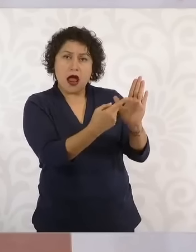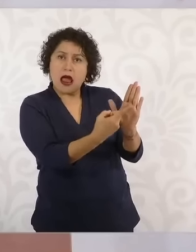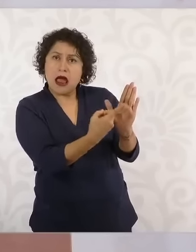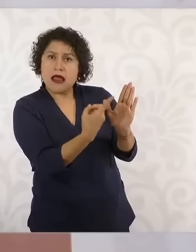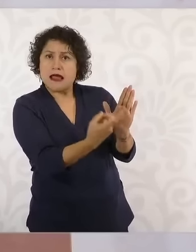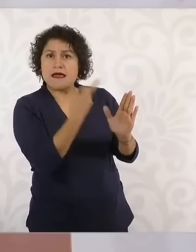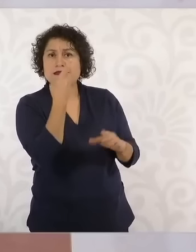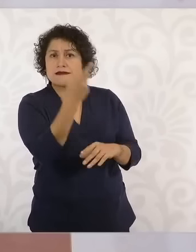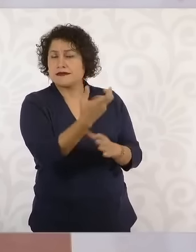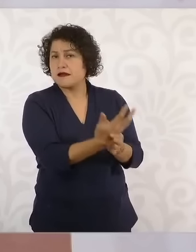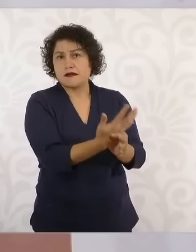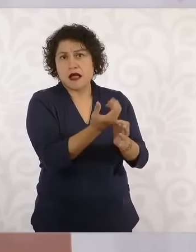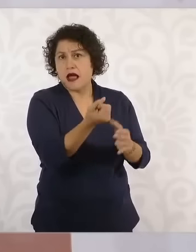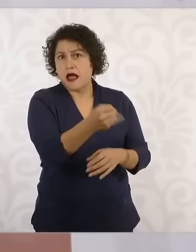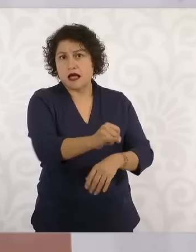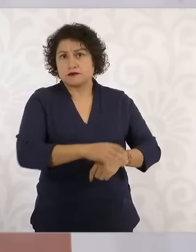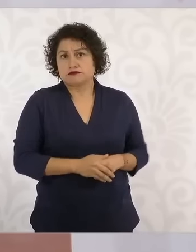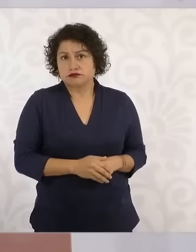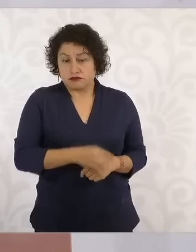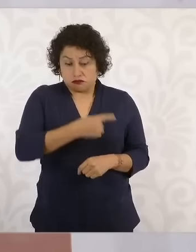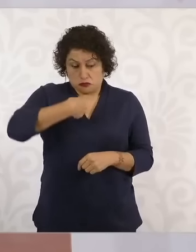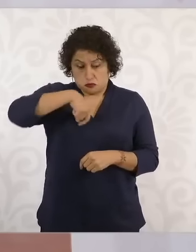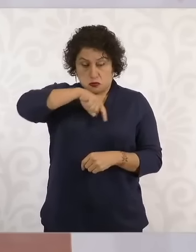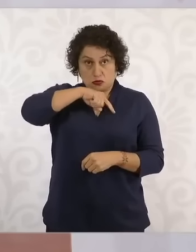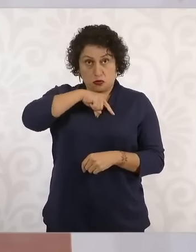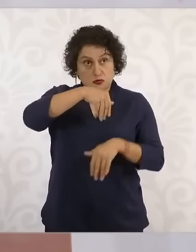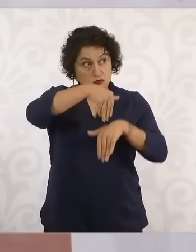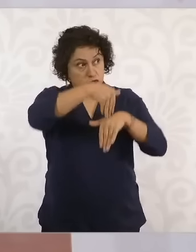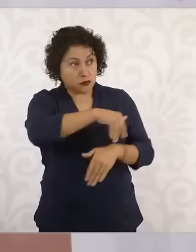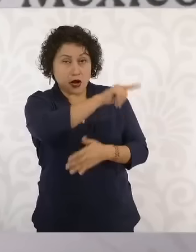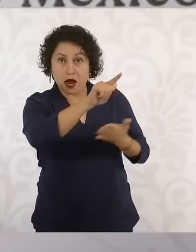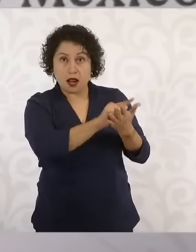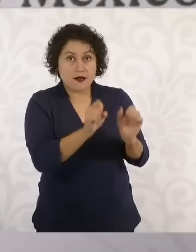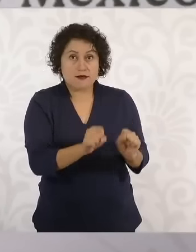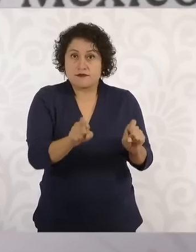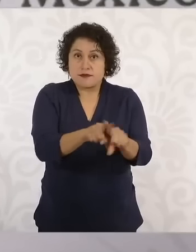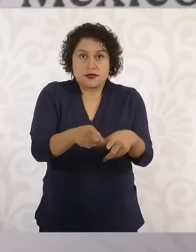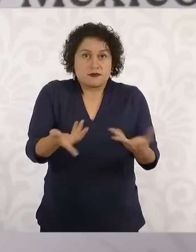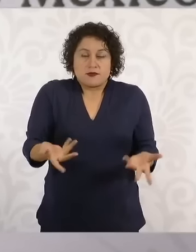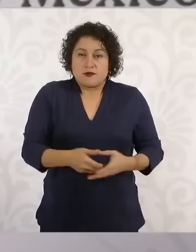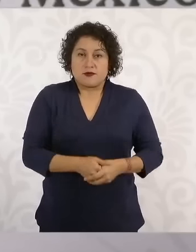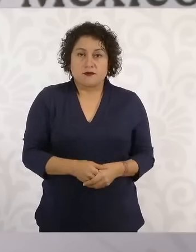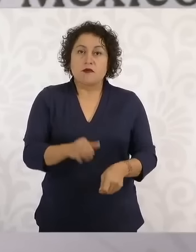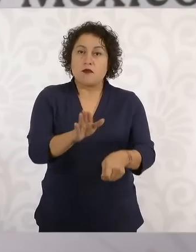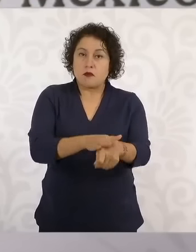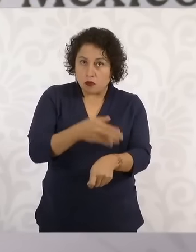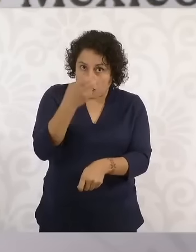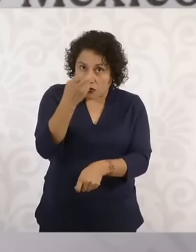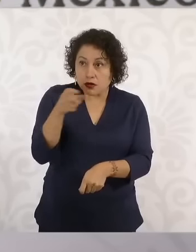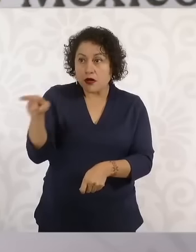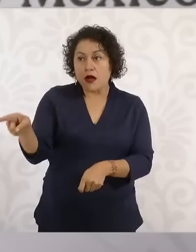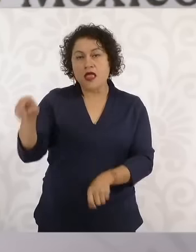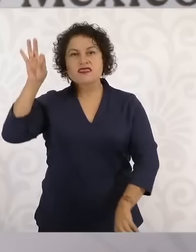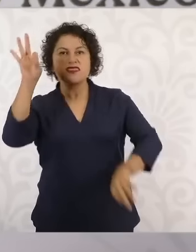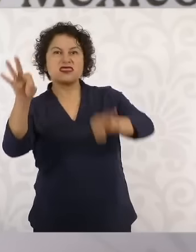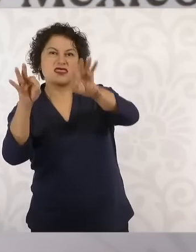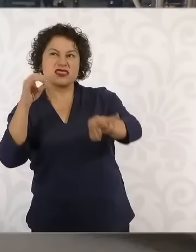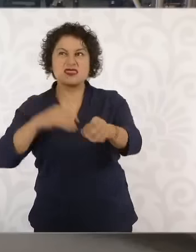cumplir la ley. Entonces, por eso es importante que se conozca cuál es el criterio para para